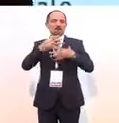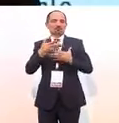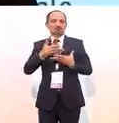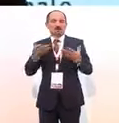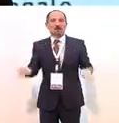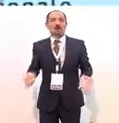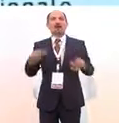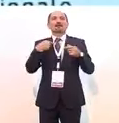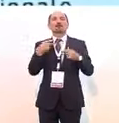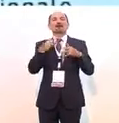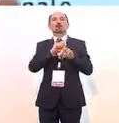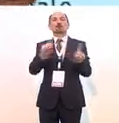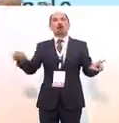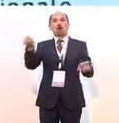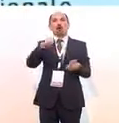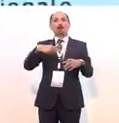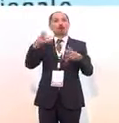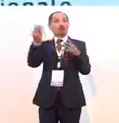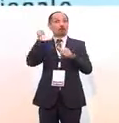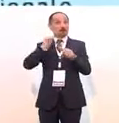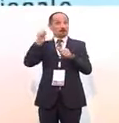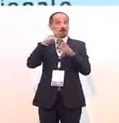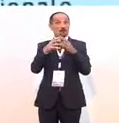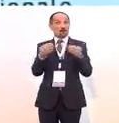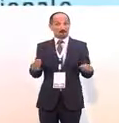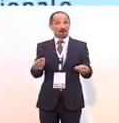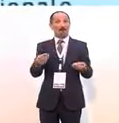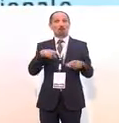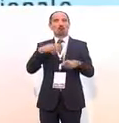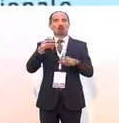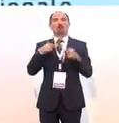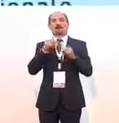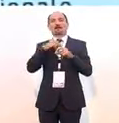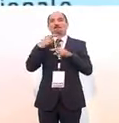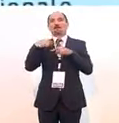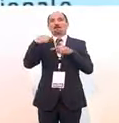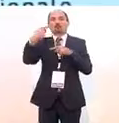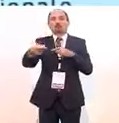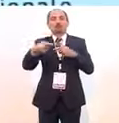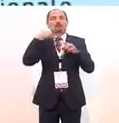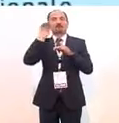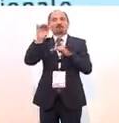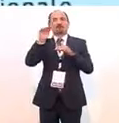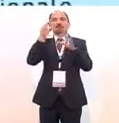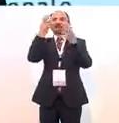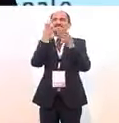conto che come eravamo e come stiamo oggi non siamo seri verso la politica. Questo è